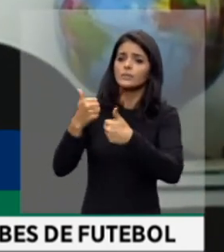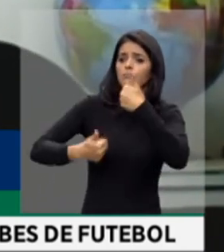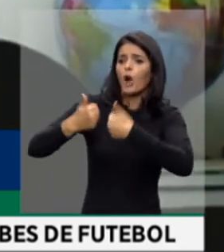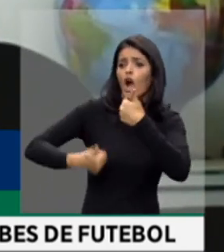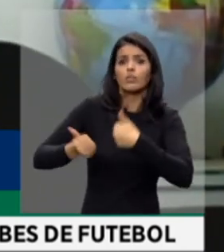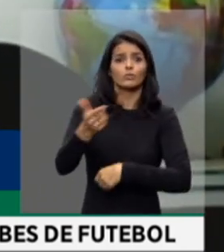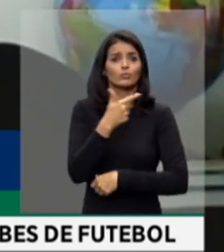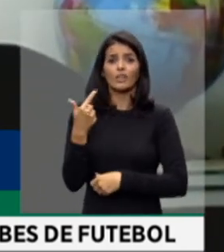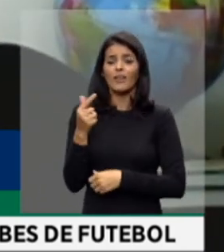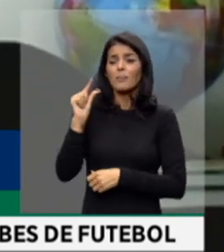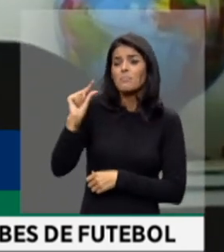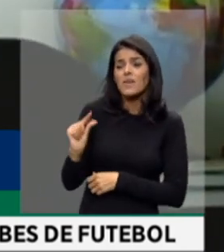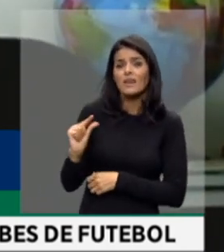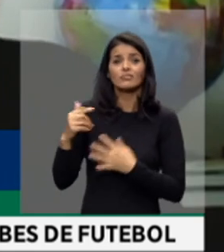PROFISSIONAIS. AOS EX-ATLETAS